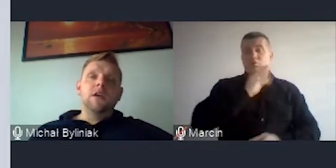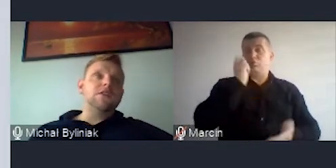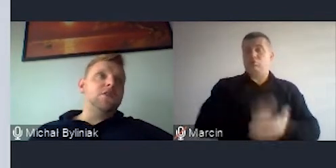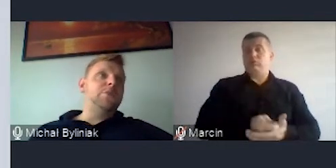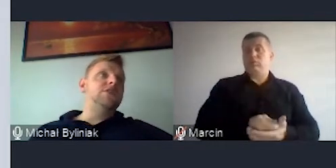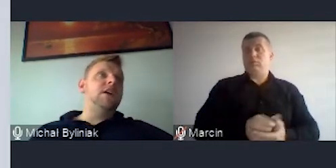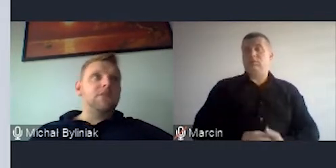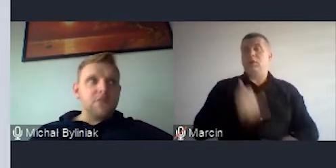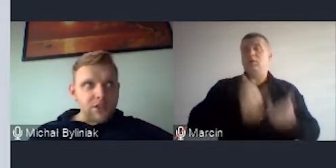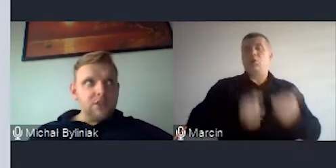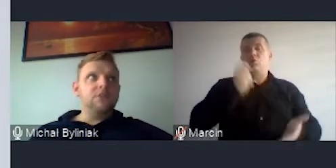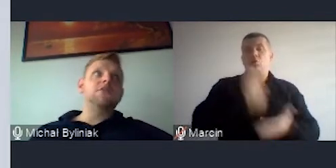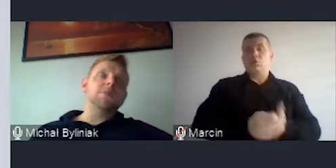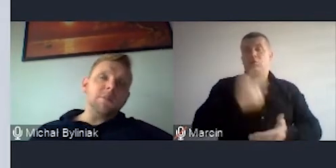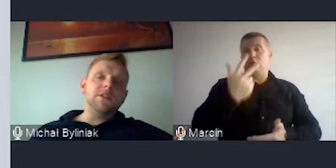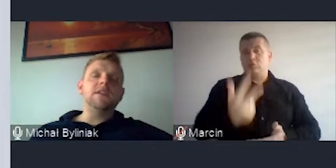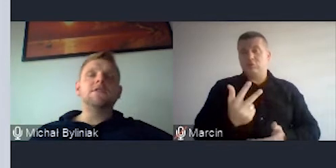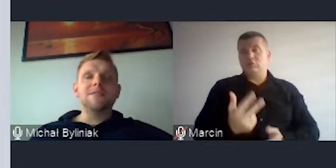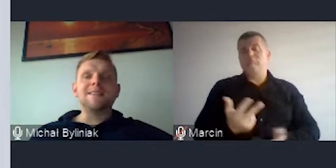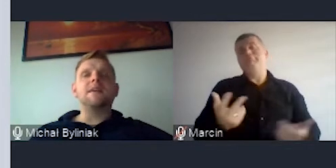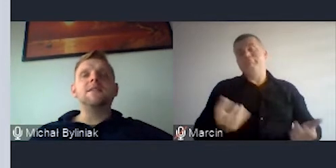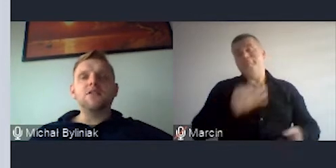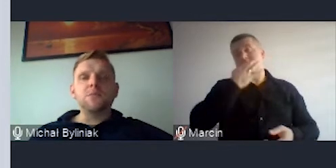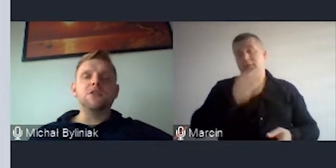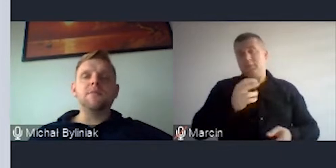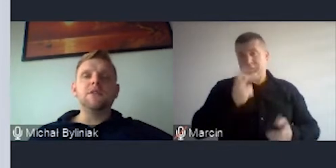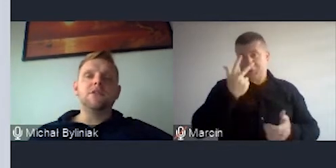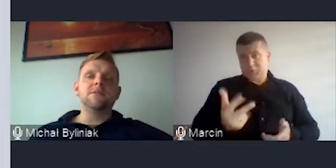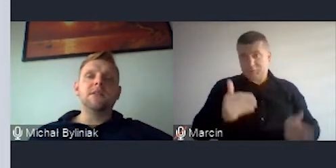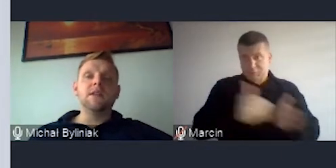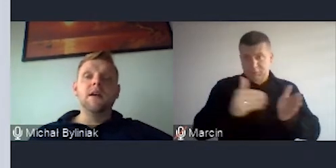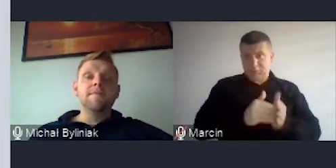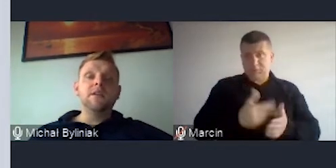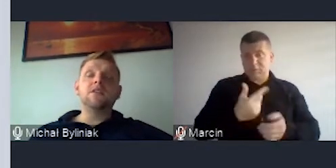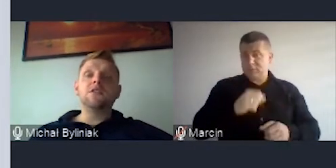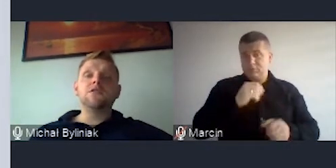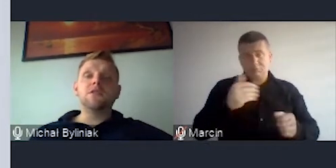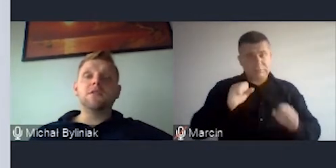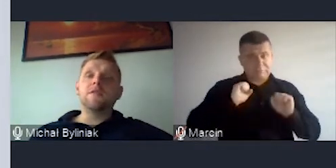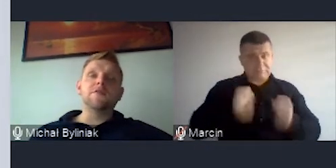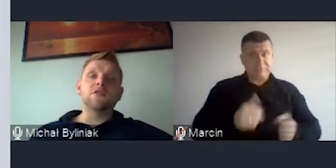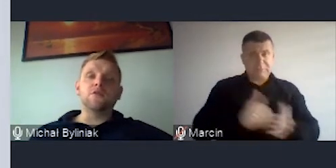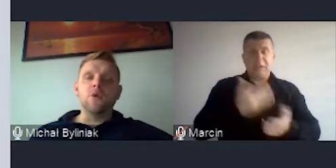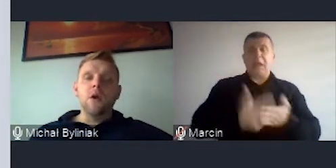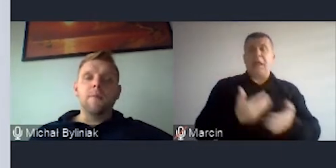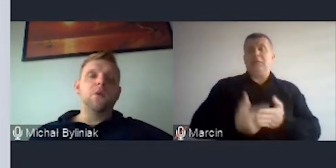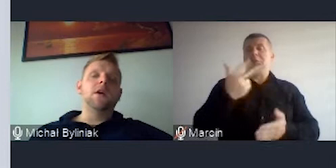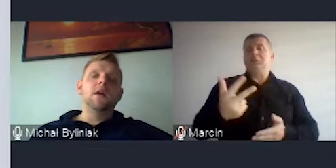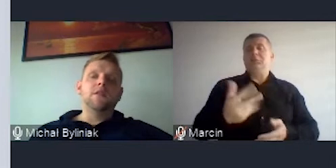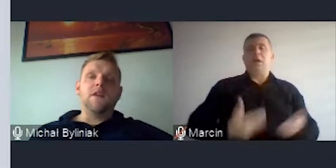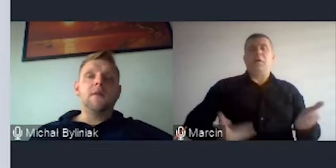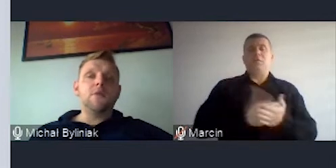Jeżeli kupicie trzy, to będzie pytanie czy zasadne, czy potrzebne, czy niezbędne i dlaczego przy, skoro we wniosku były dwa.